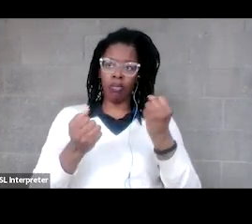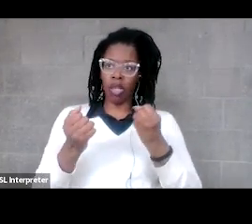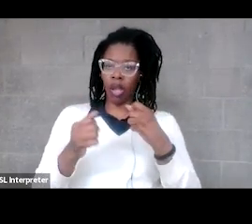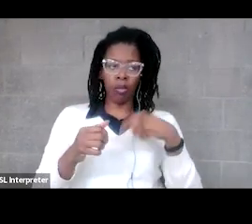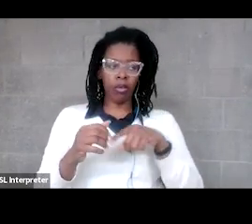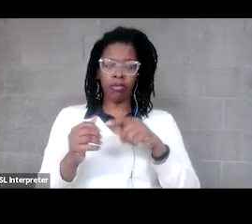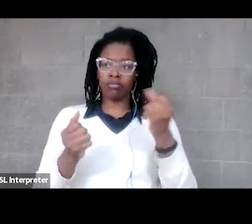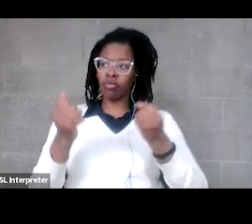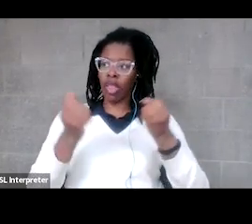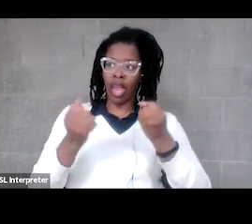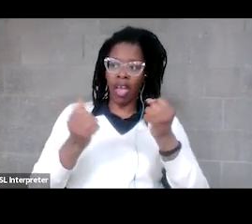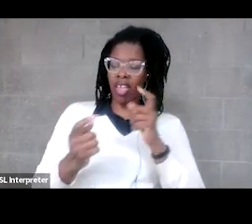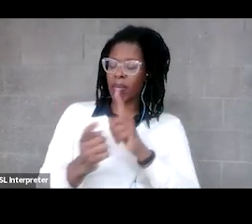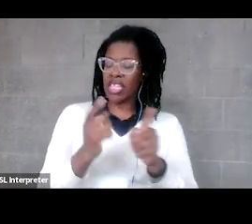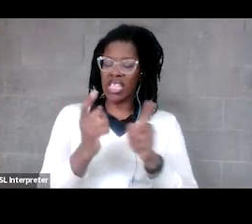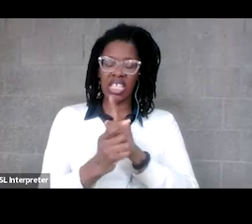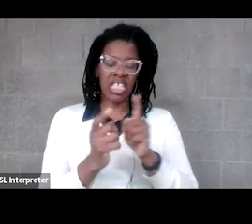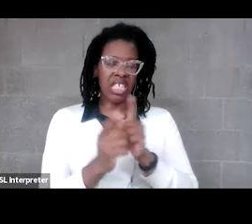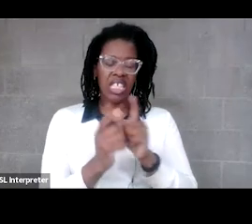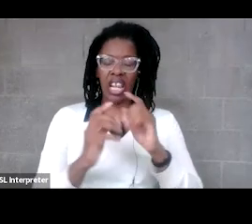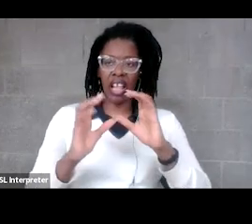encontrando a estos clientes físicamente donde ellos están.